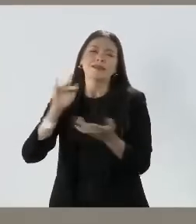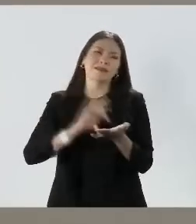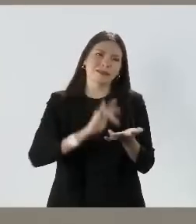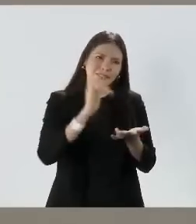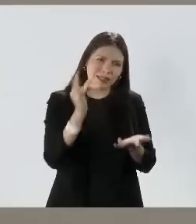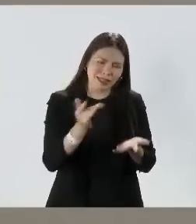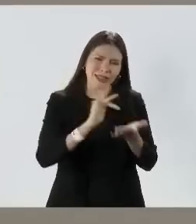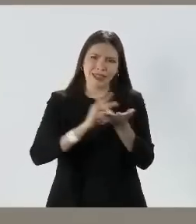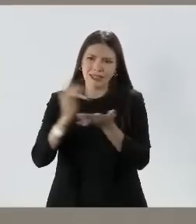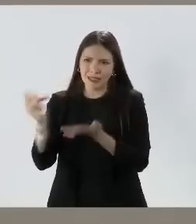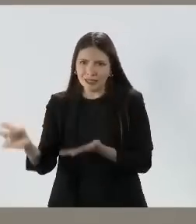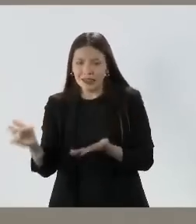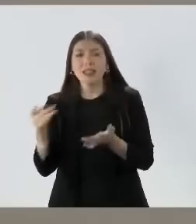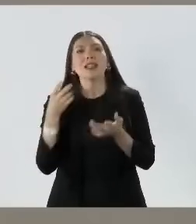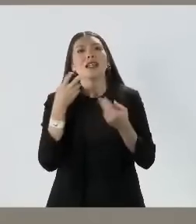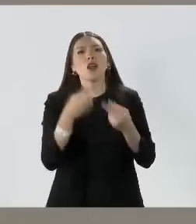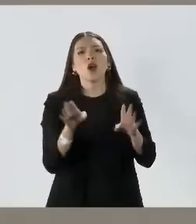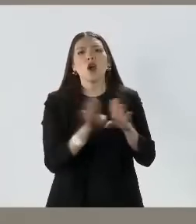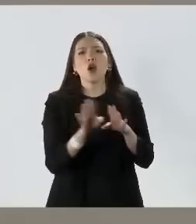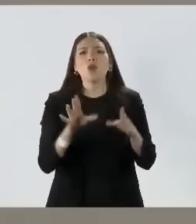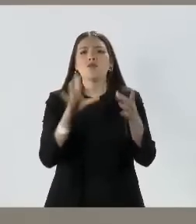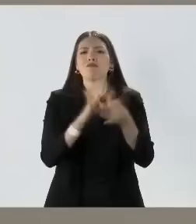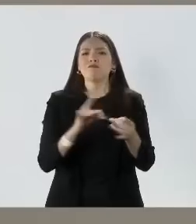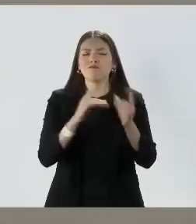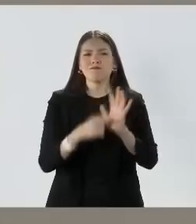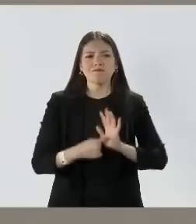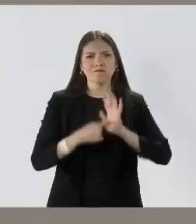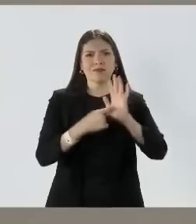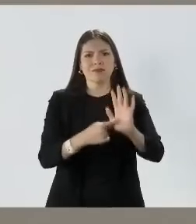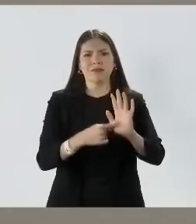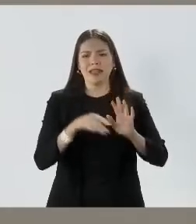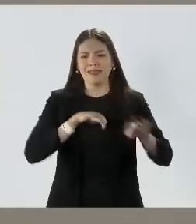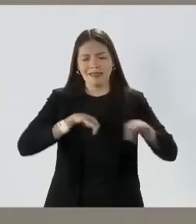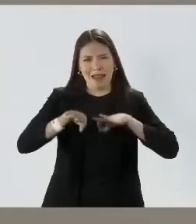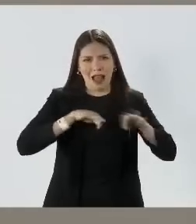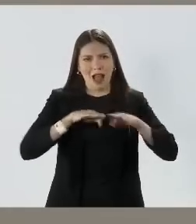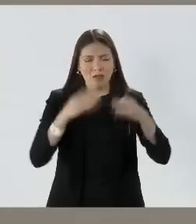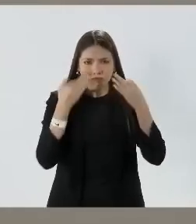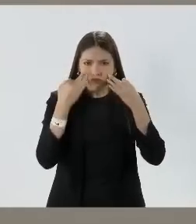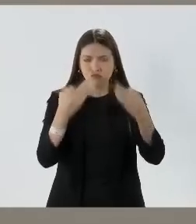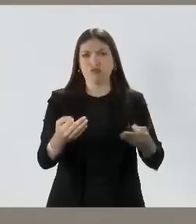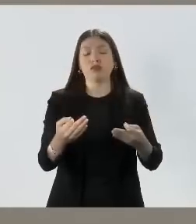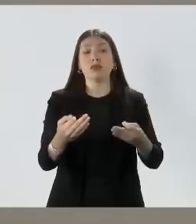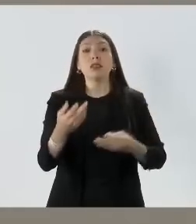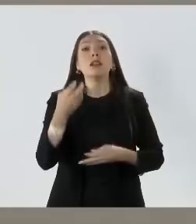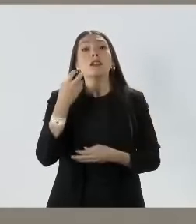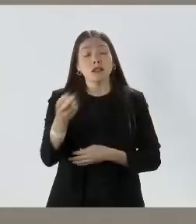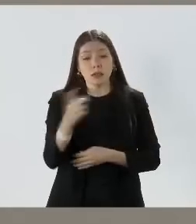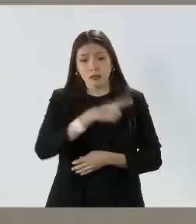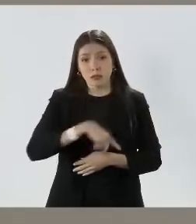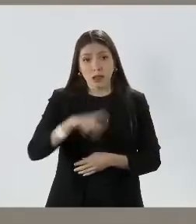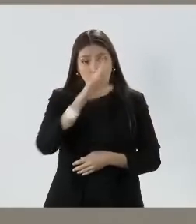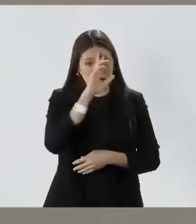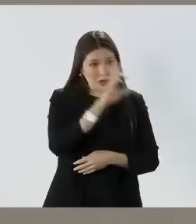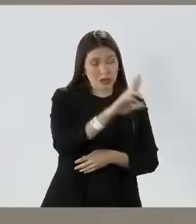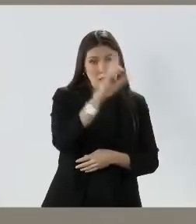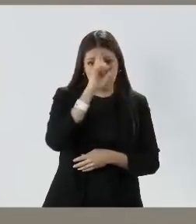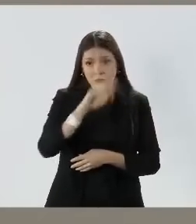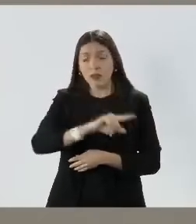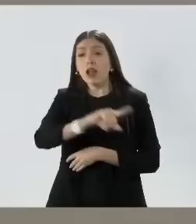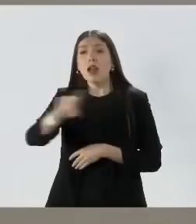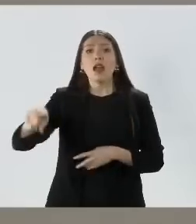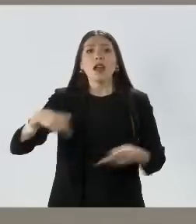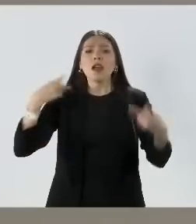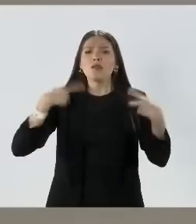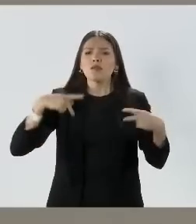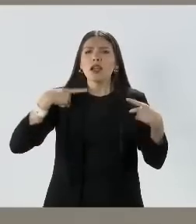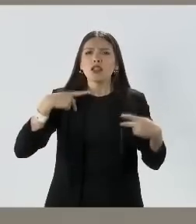este acto de rendición de cuentas respetamos la voluntad ciudadana que les dio respaldo